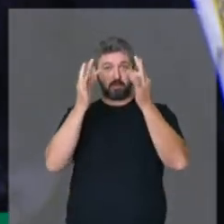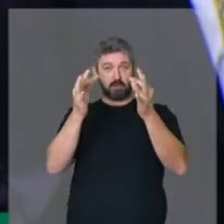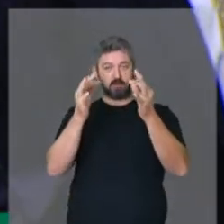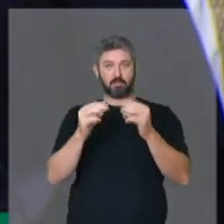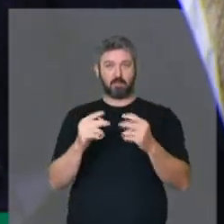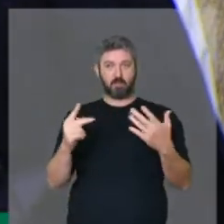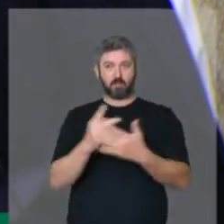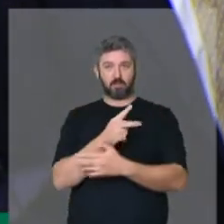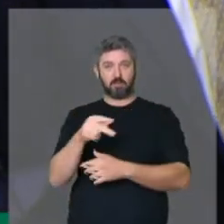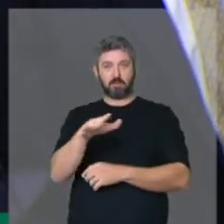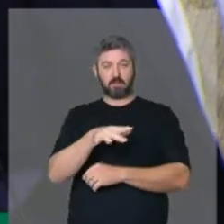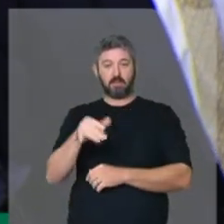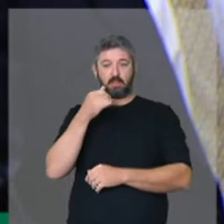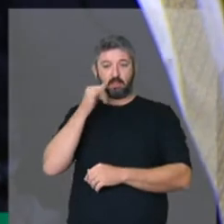ORIENTA REPUBLICANOS... É NÃ